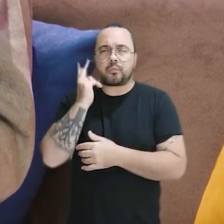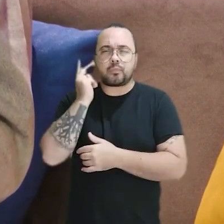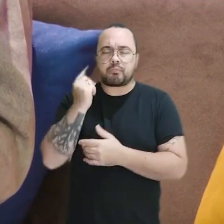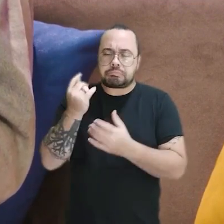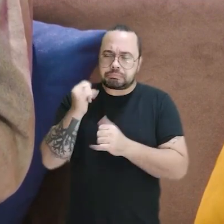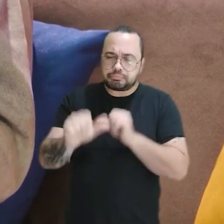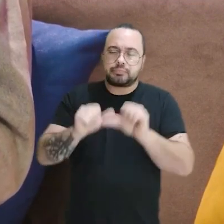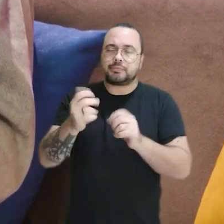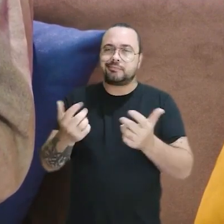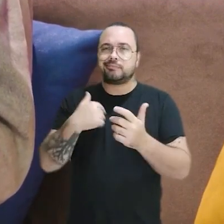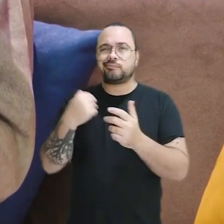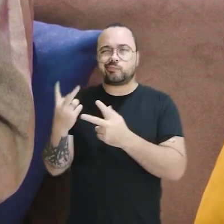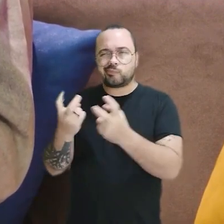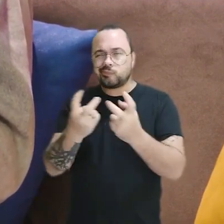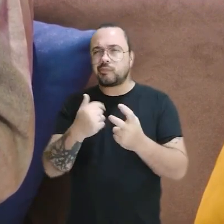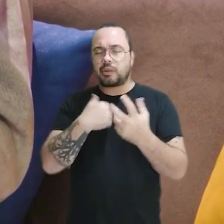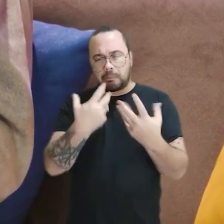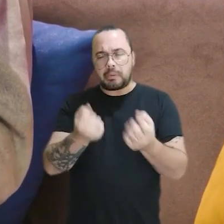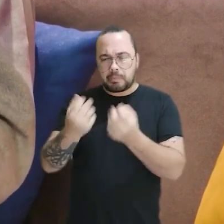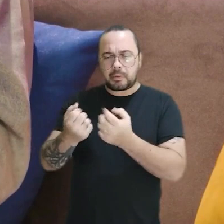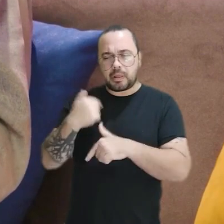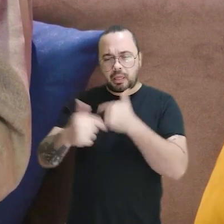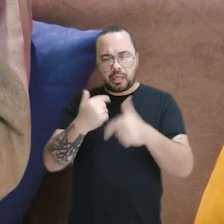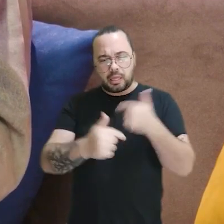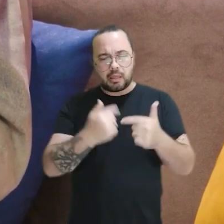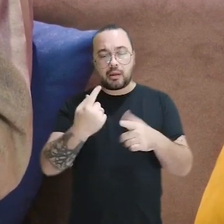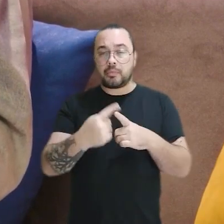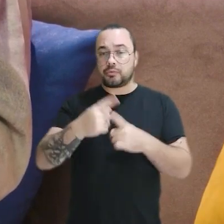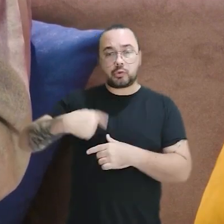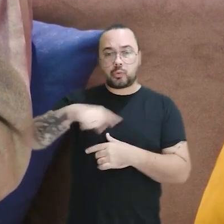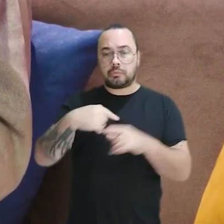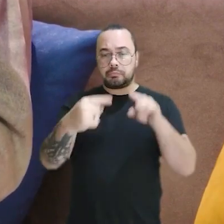assumindo muita, muita, muita, muita coisa, porque todas elas faziam sentido, não tava assumindo nada que...